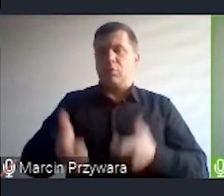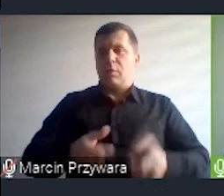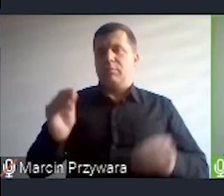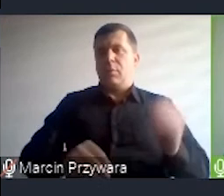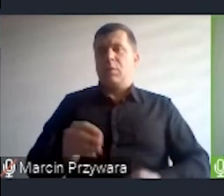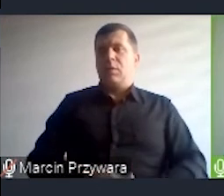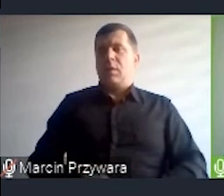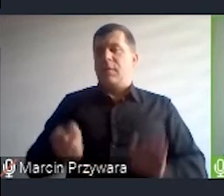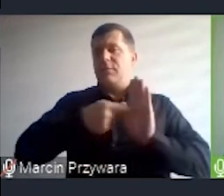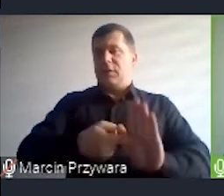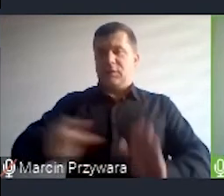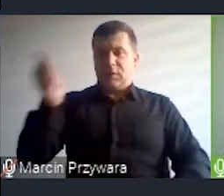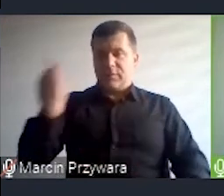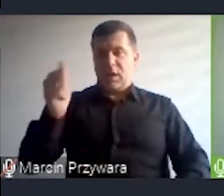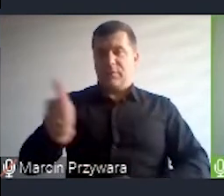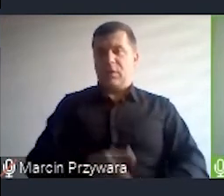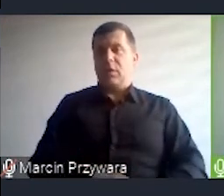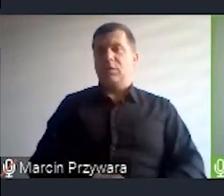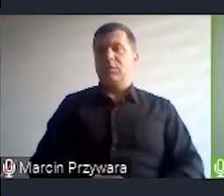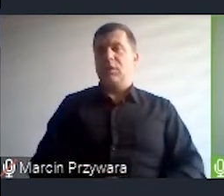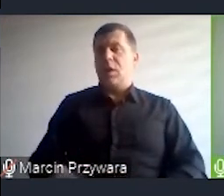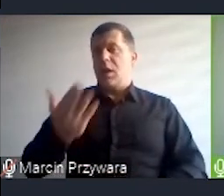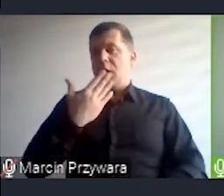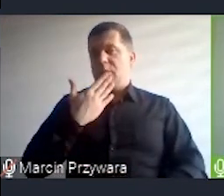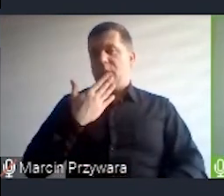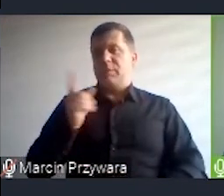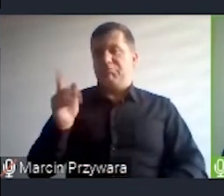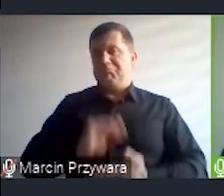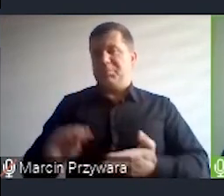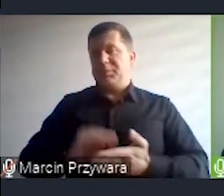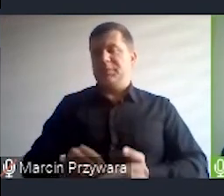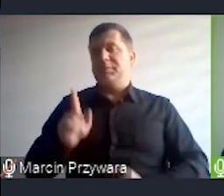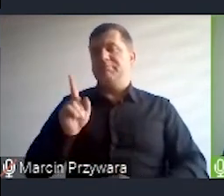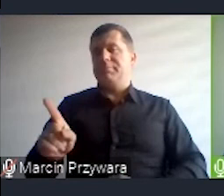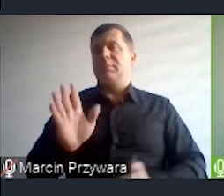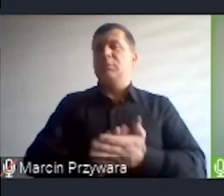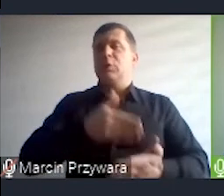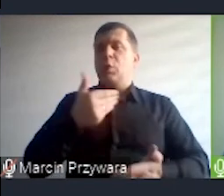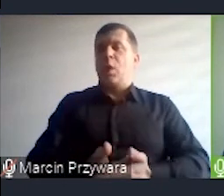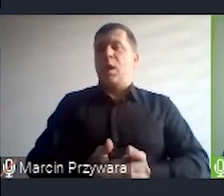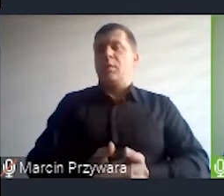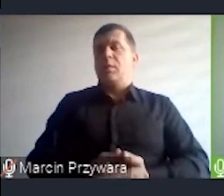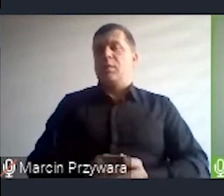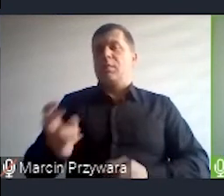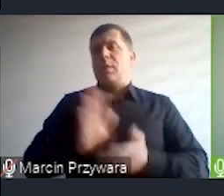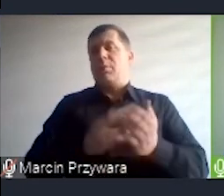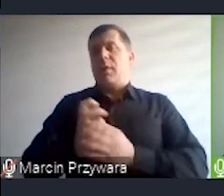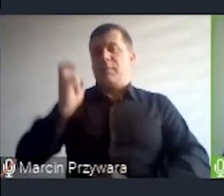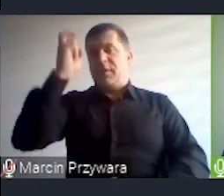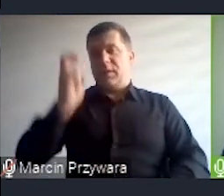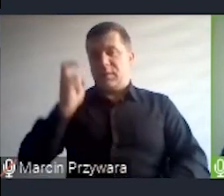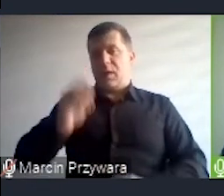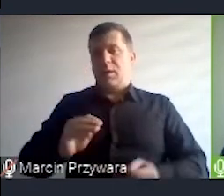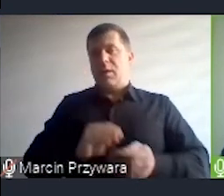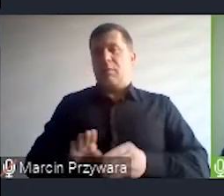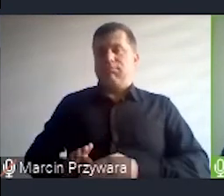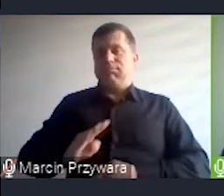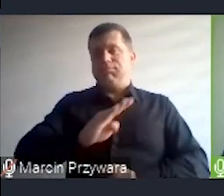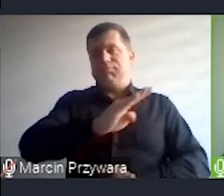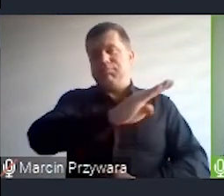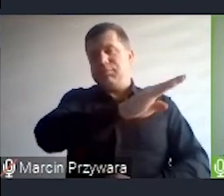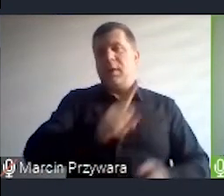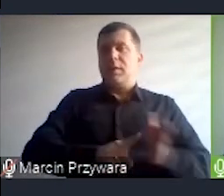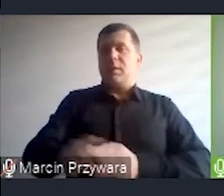Wytyczne kwalifikowalności mówią o tym jako przykładowo o windach i podjazdach dla osób niepełnosprawnych.